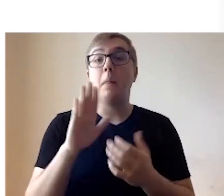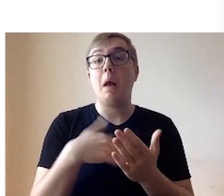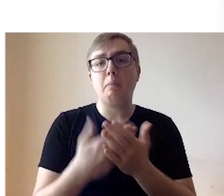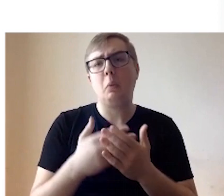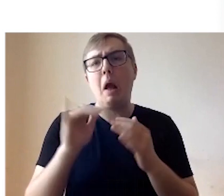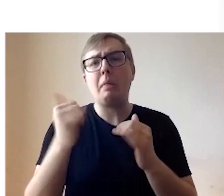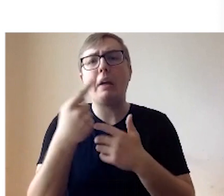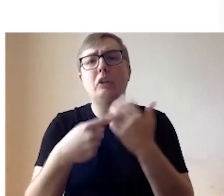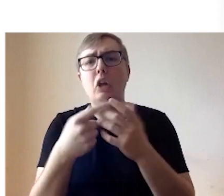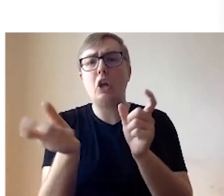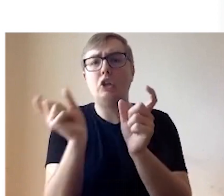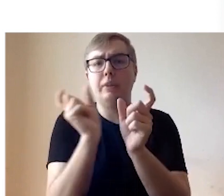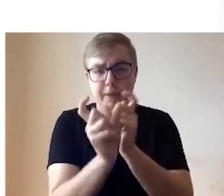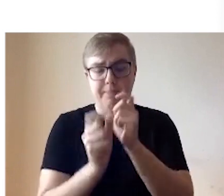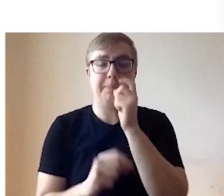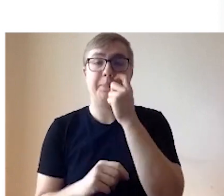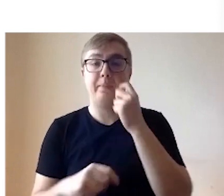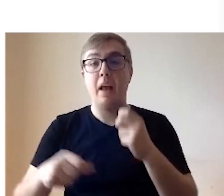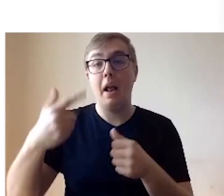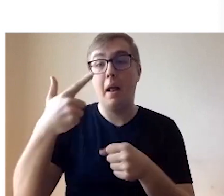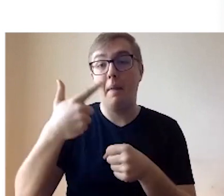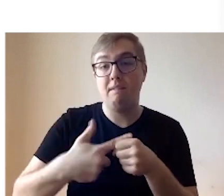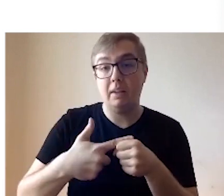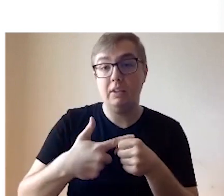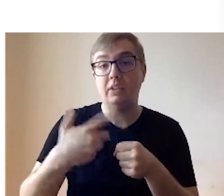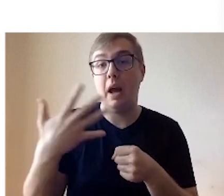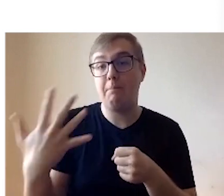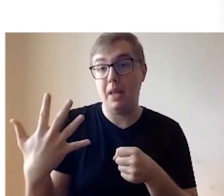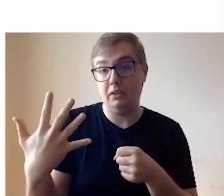Na przykład takie liczby jak 25 migamy jako "20" i "5", 31 jako "30" i "1" itp.